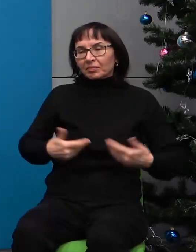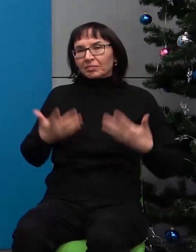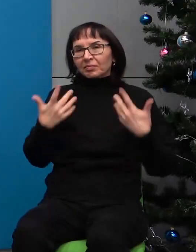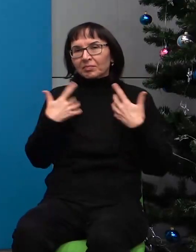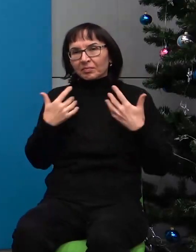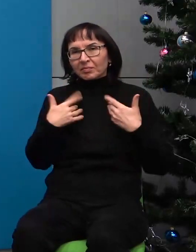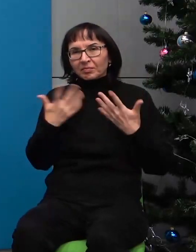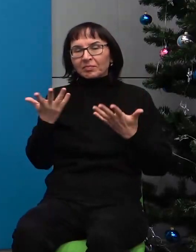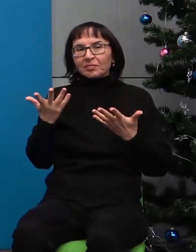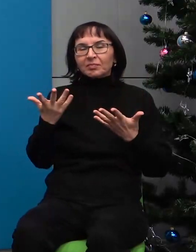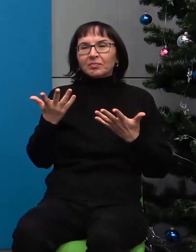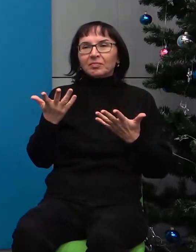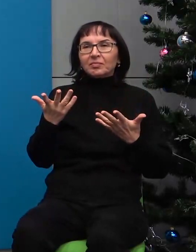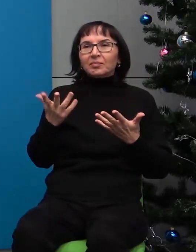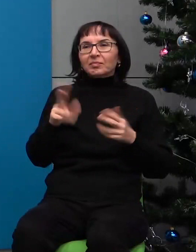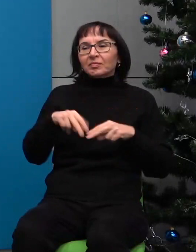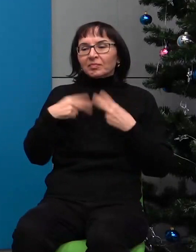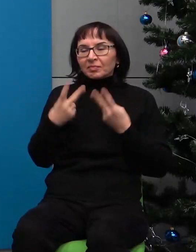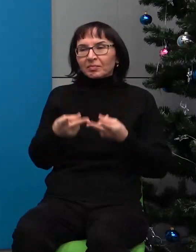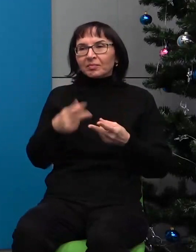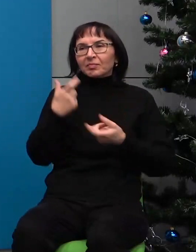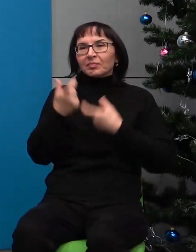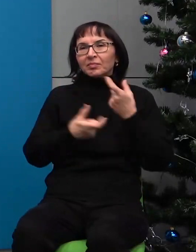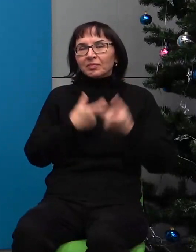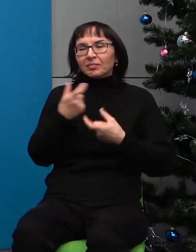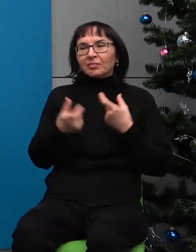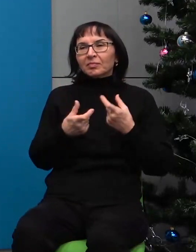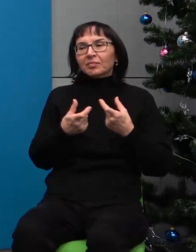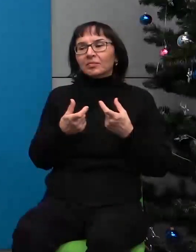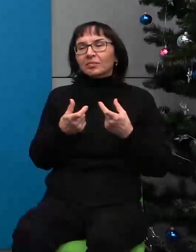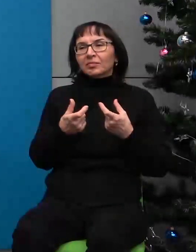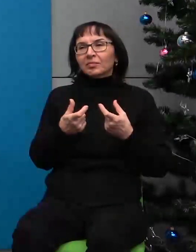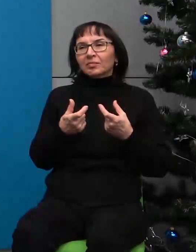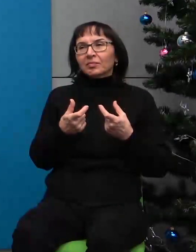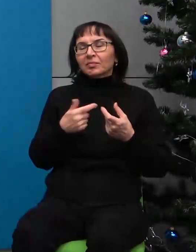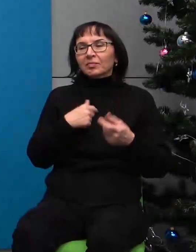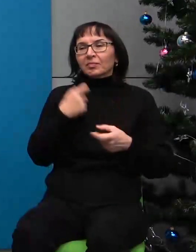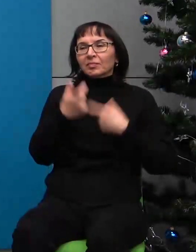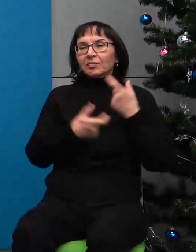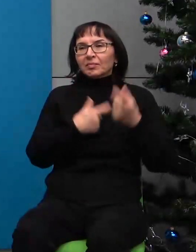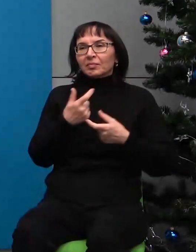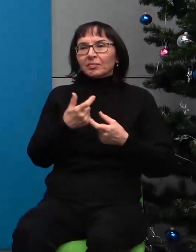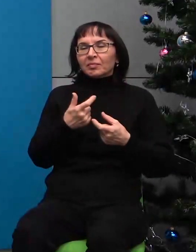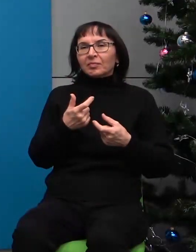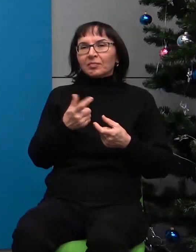Wiadomo, że ona zrobiła więcej niż ja na tym. Ale ja to zrobiłem, bo to zmieniło, jak już mówiłem, moje życie, prawda.